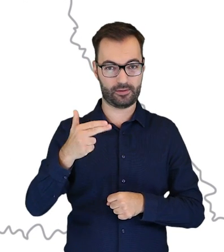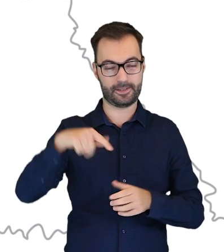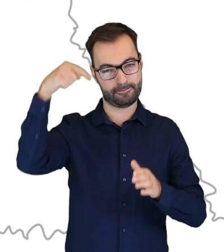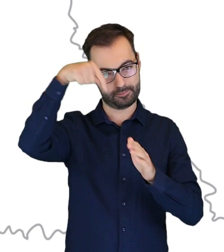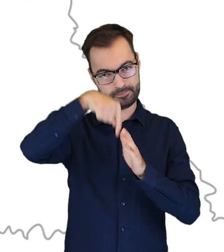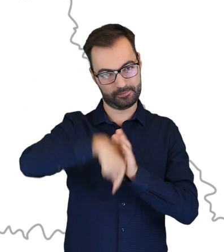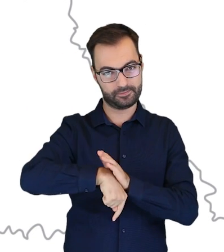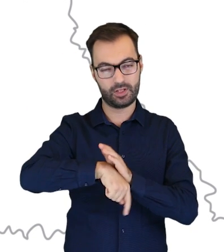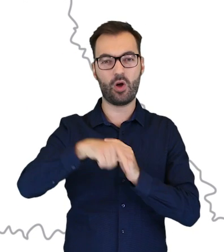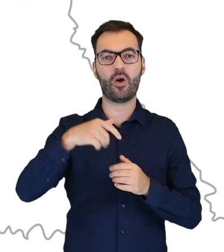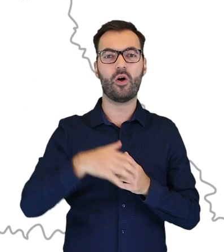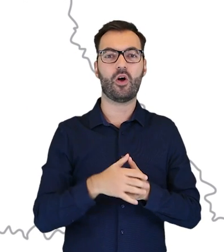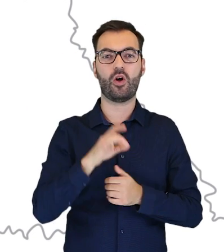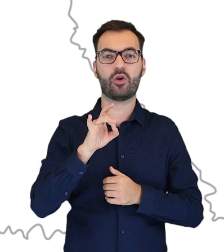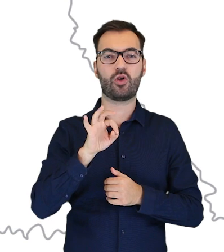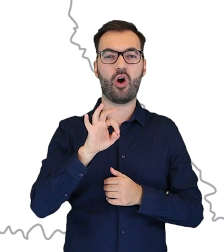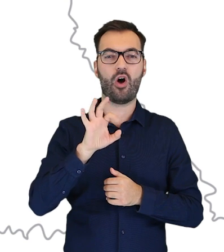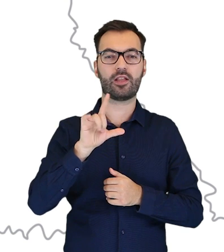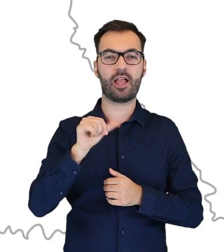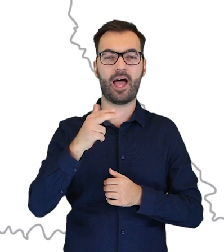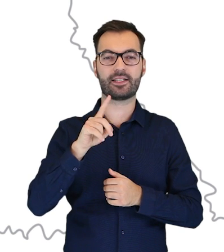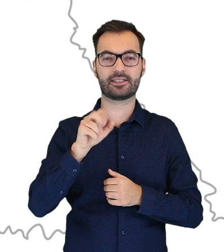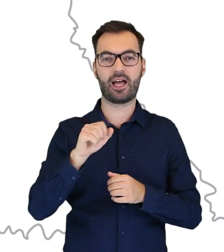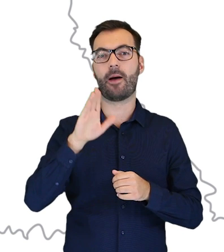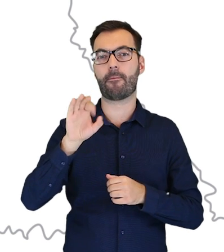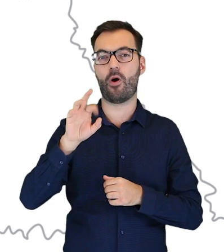zatopionych na Głębi Gotlandzkiej i Bornholmskiej.